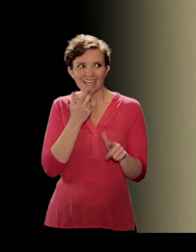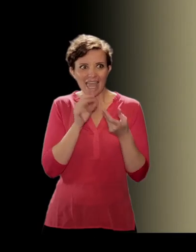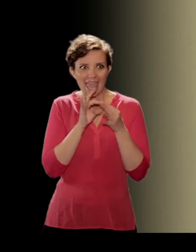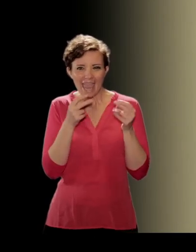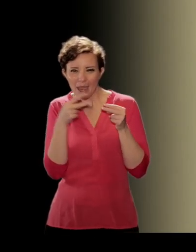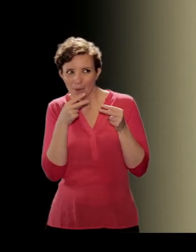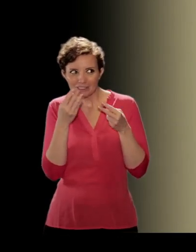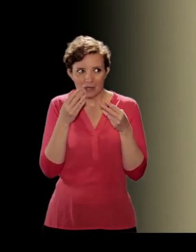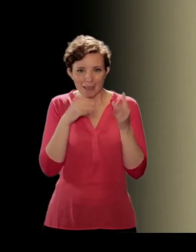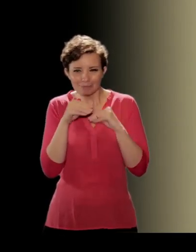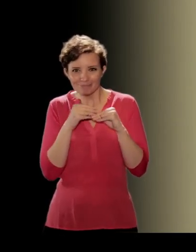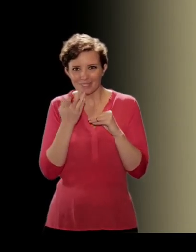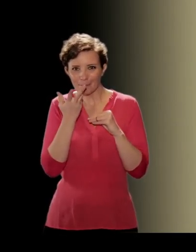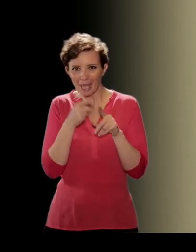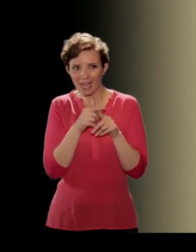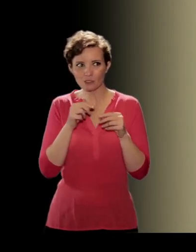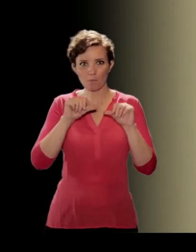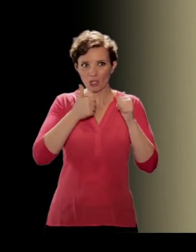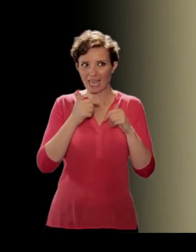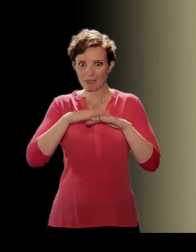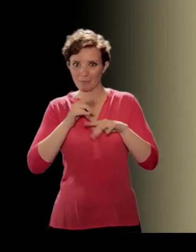e studiare i fenomeni attraverso i modelli fisico-matematici,